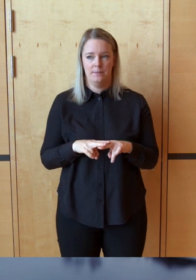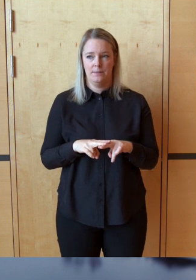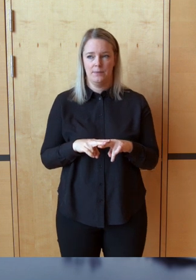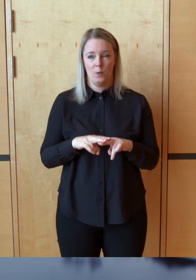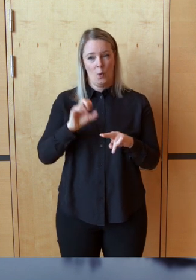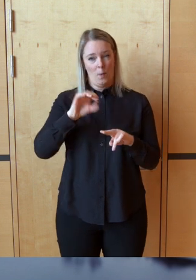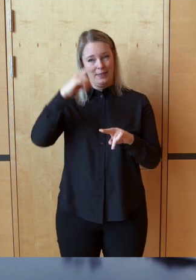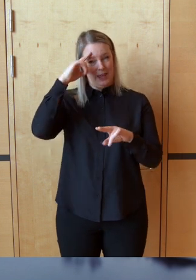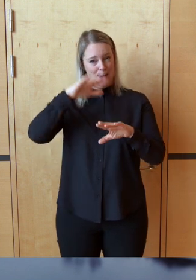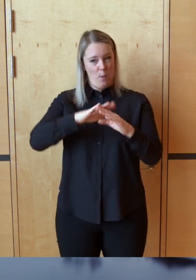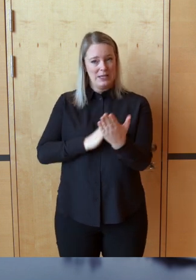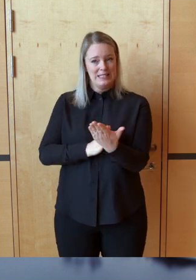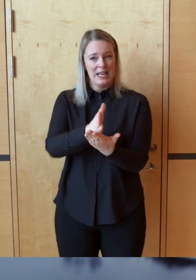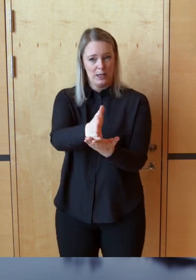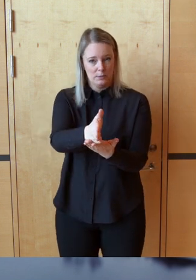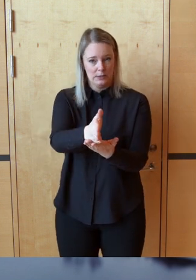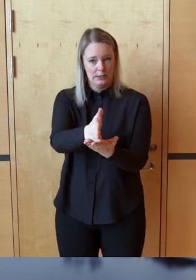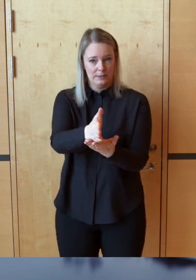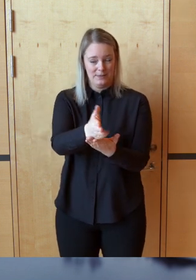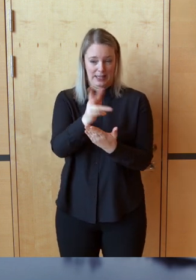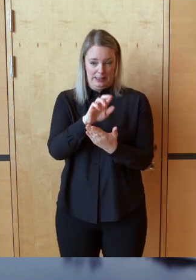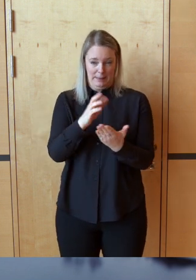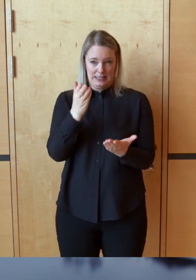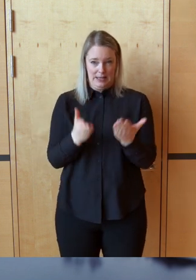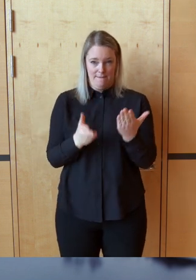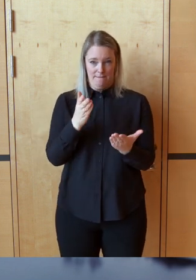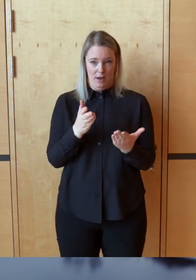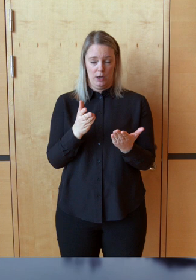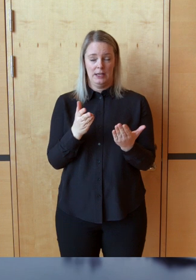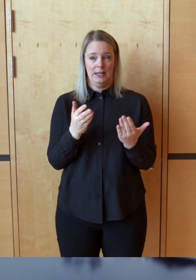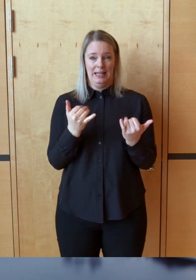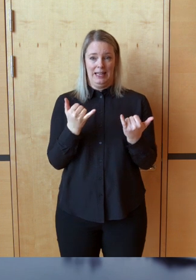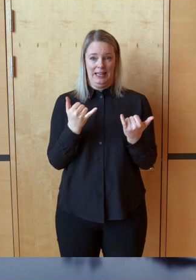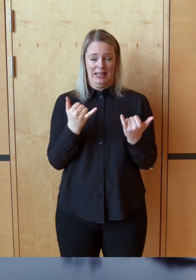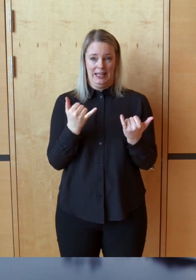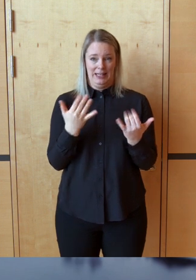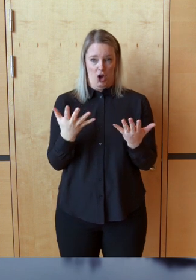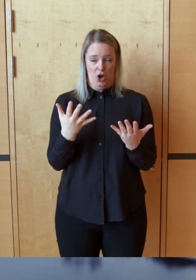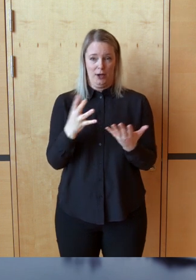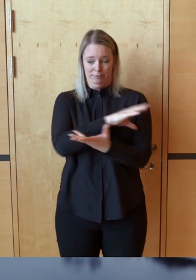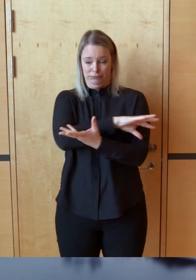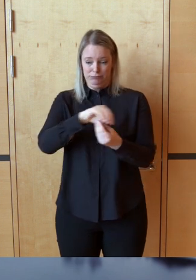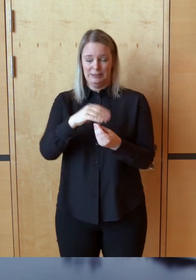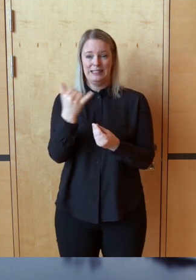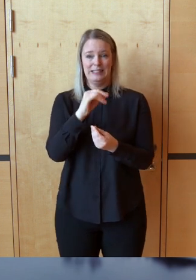Om man jämför De utryckningarna som gjorde under tio års tid som här utredningen visar